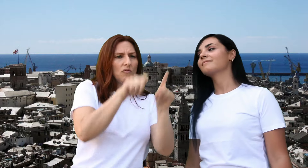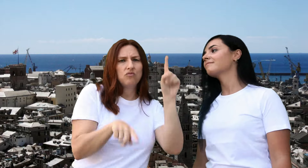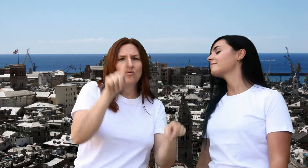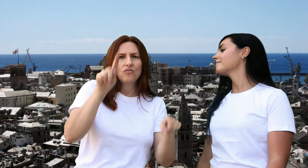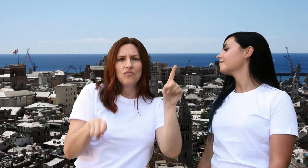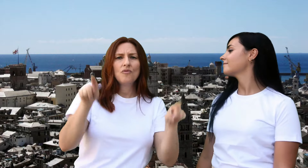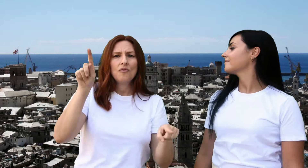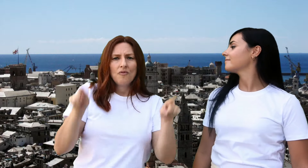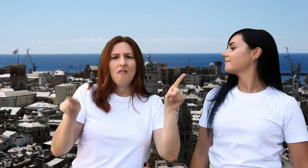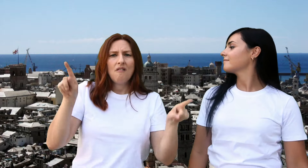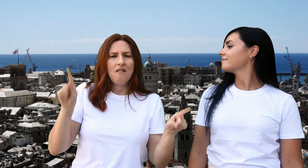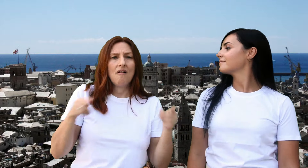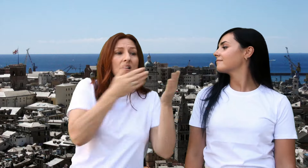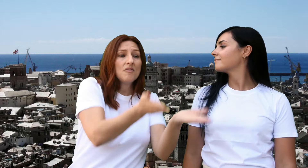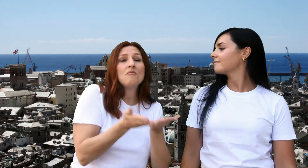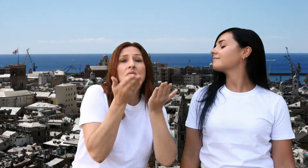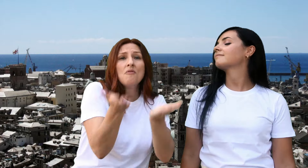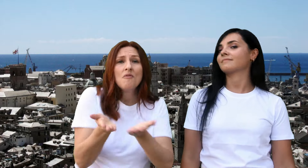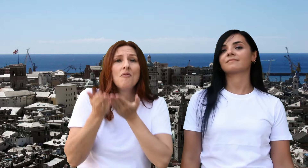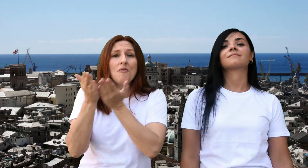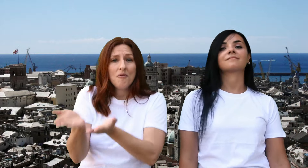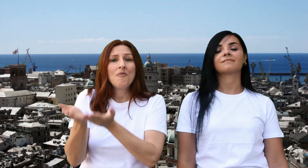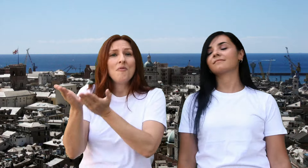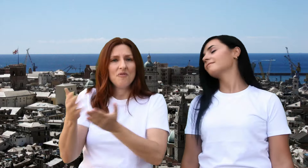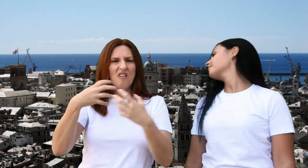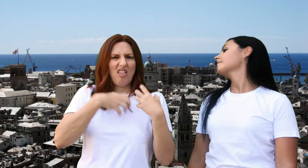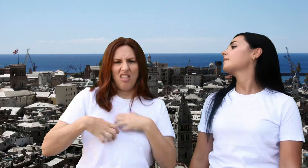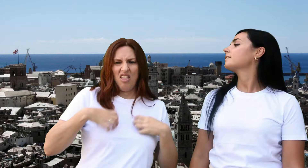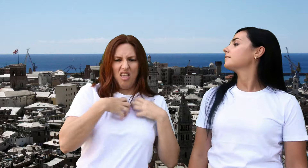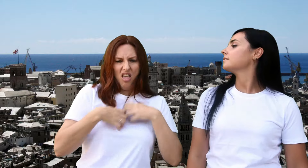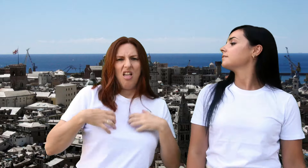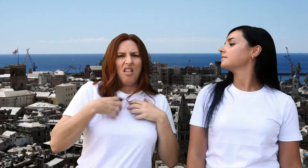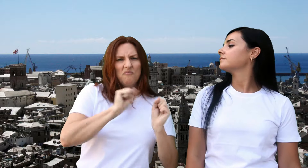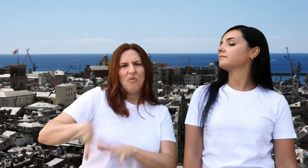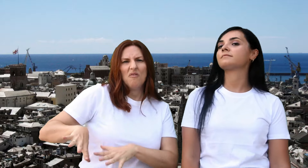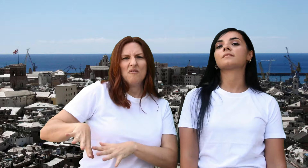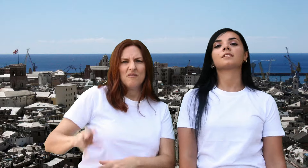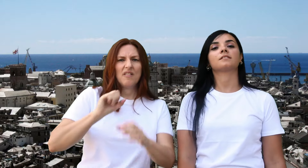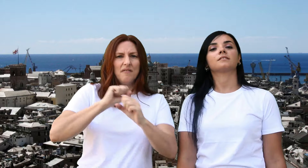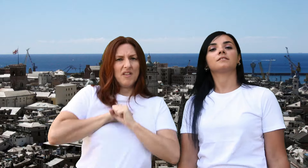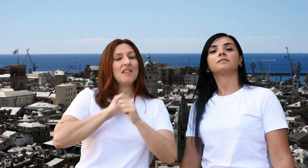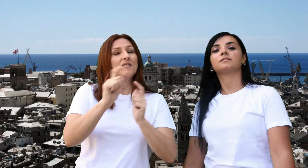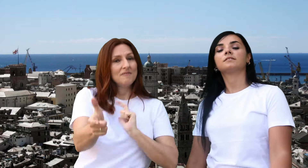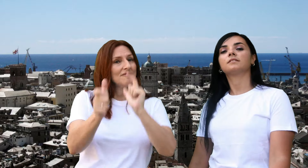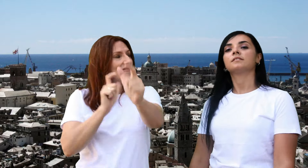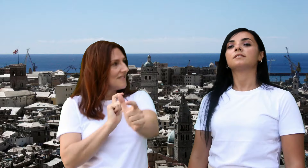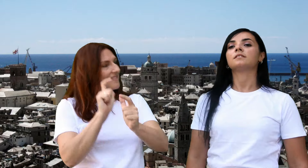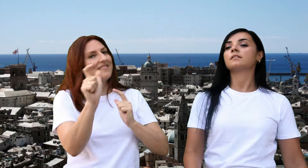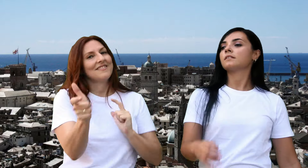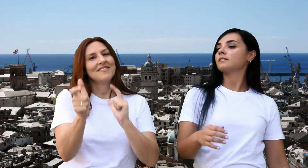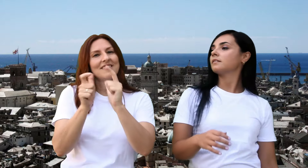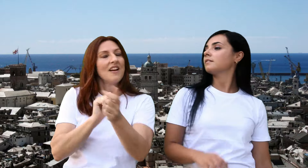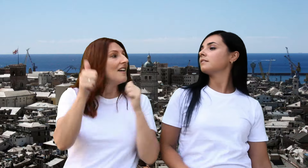Avere esigenze differenti, non per vizio, ma piuttosto mettersi al servizio, e andare oltre ogni risentimento che brucia, per coltivare insieme la reciproca fiducia.